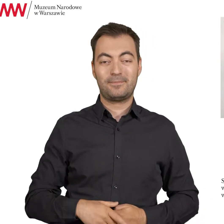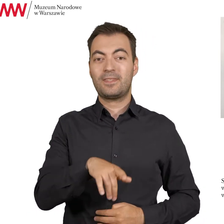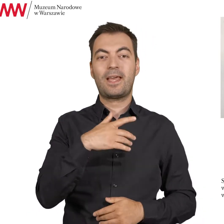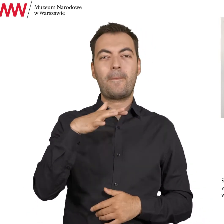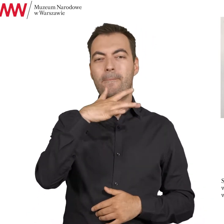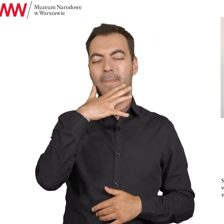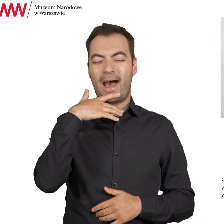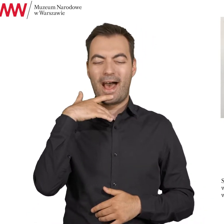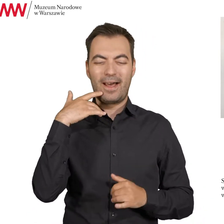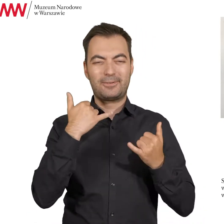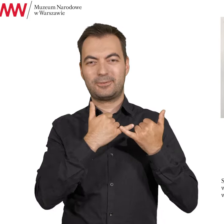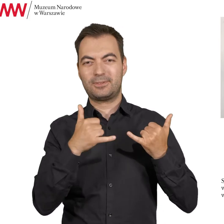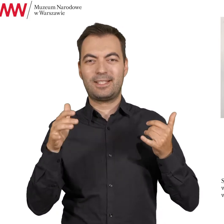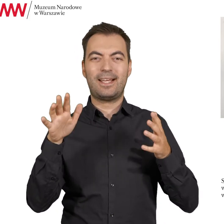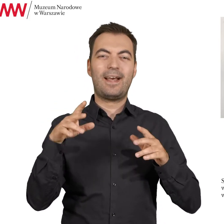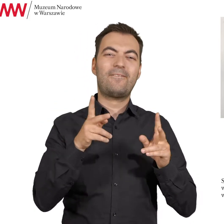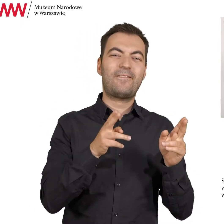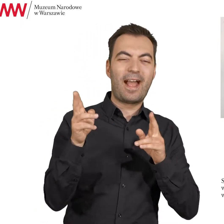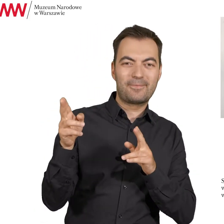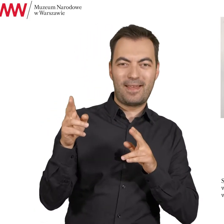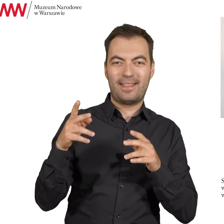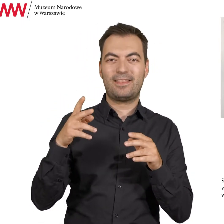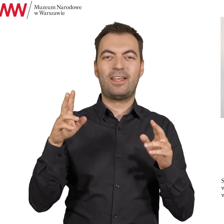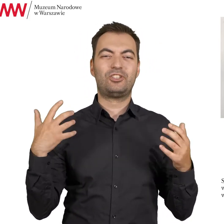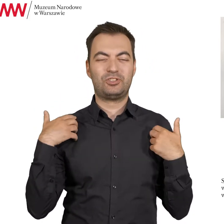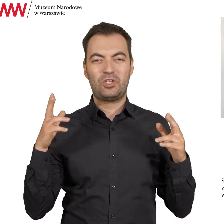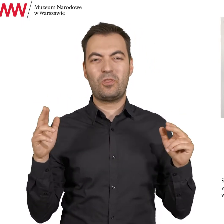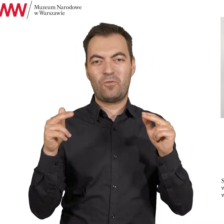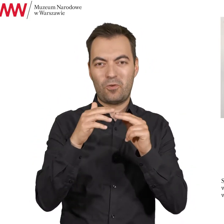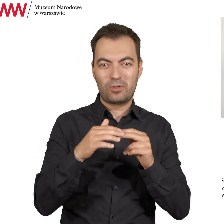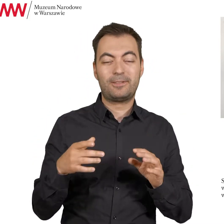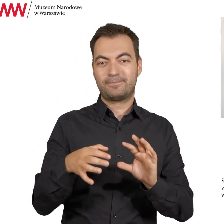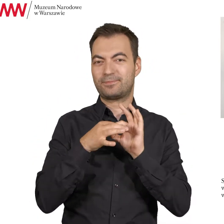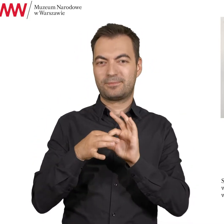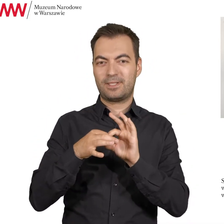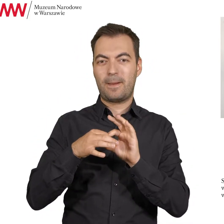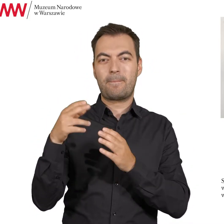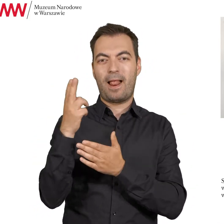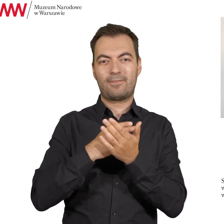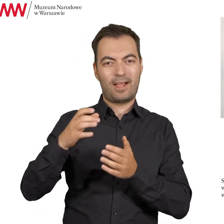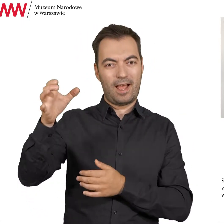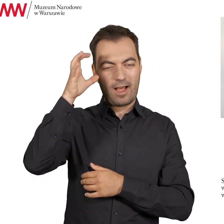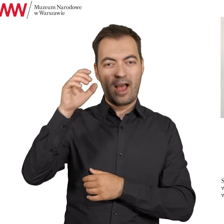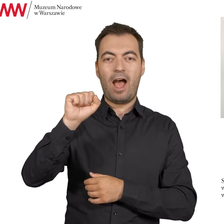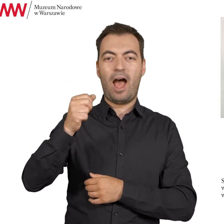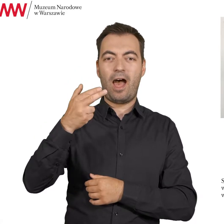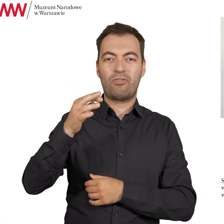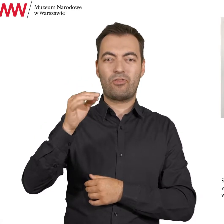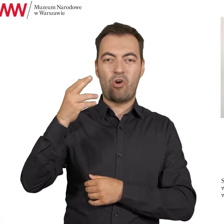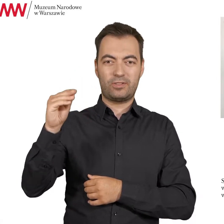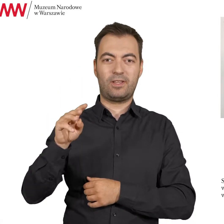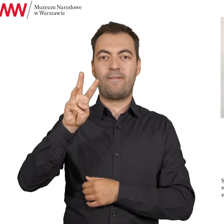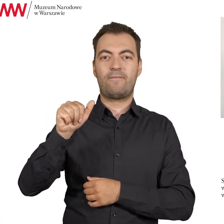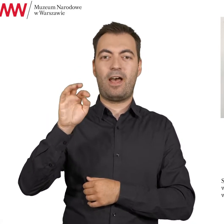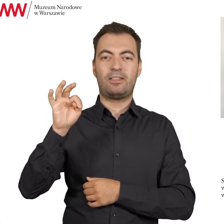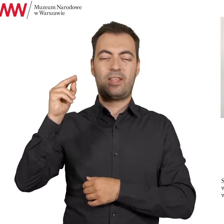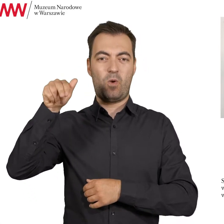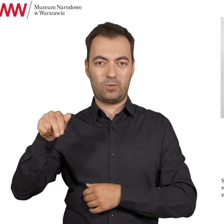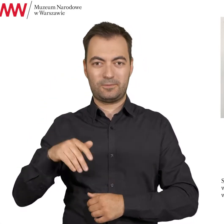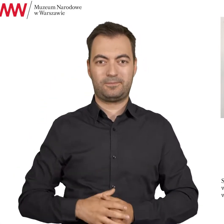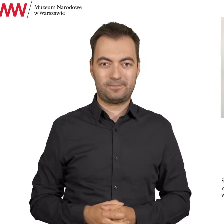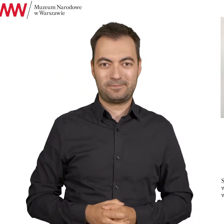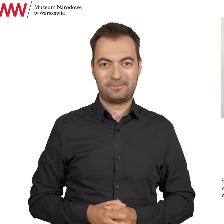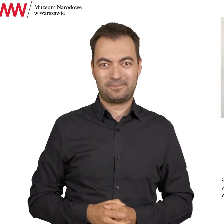Ozdabiające nas barwne dworskie scenki nawiązują do malarstwa Antoine’a Watteau